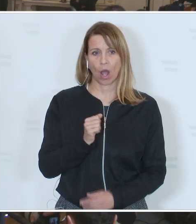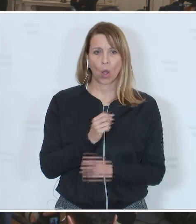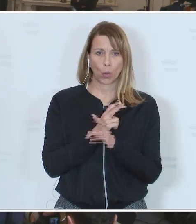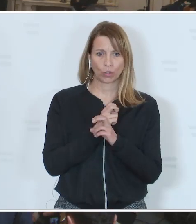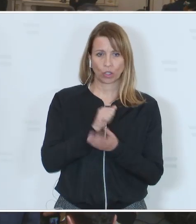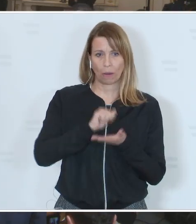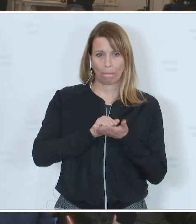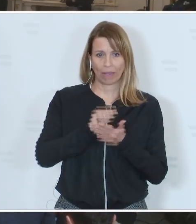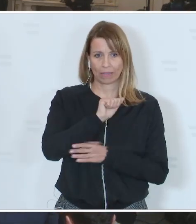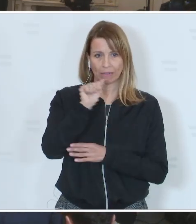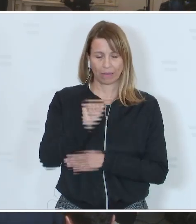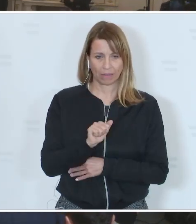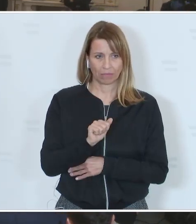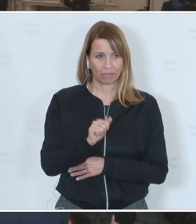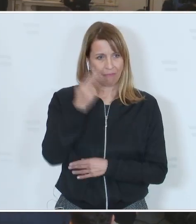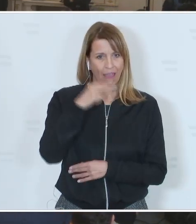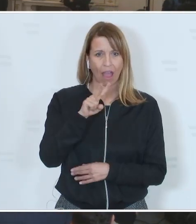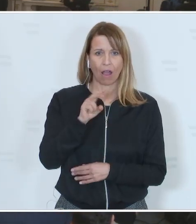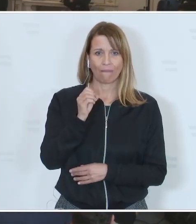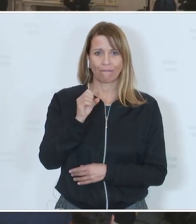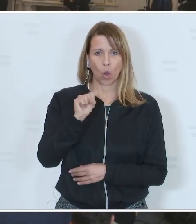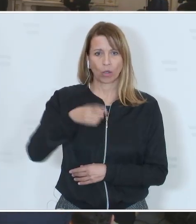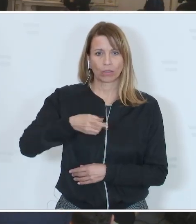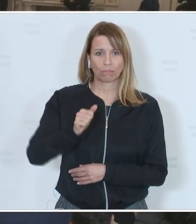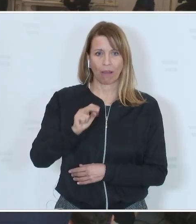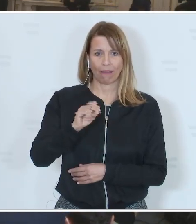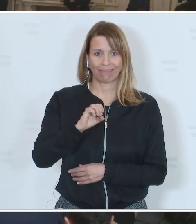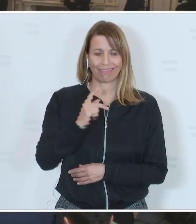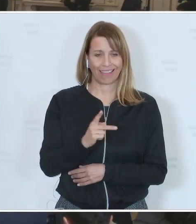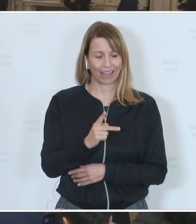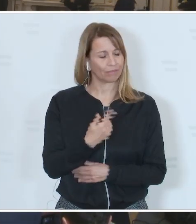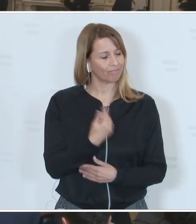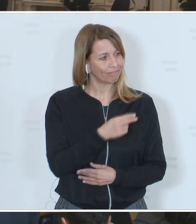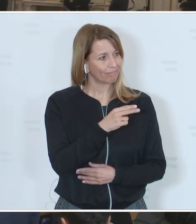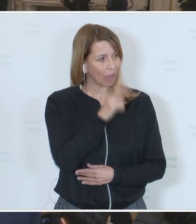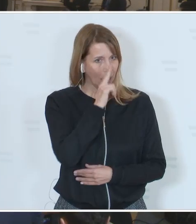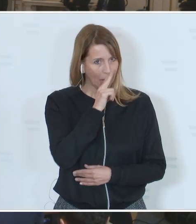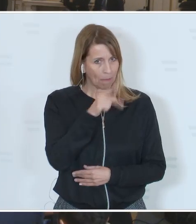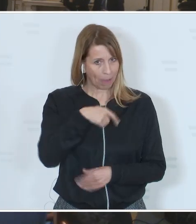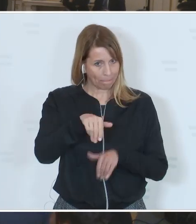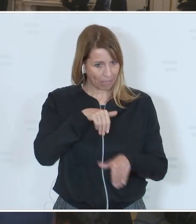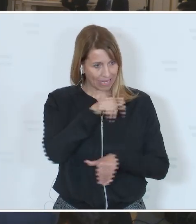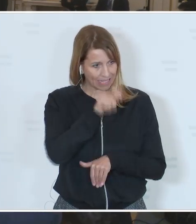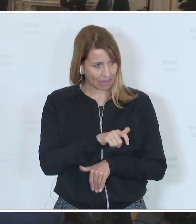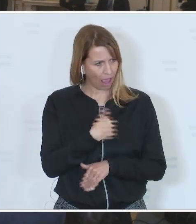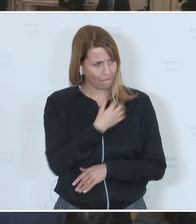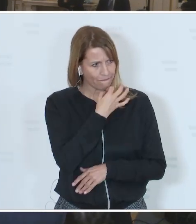Stefan Vospernik, Austria Presse Agentur: Herr Premierminister, eine Frage an Sie betreffend die